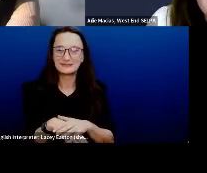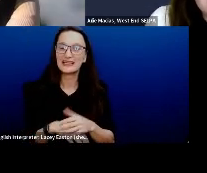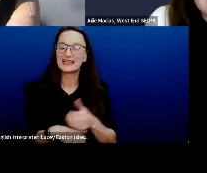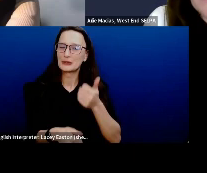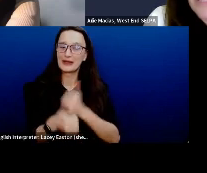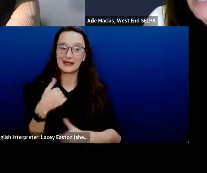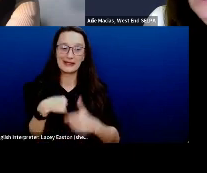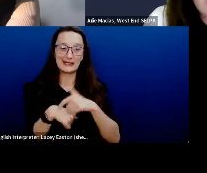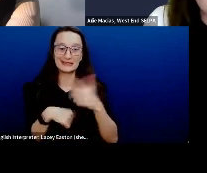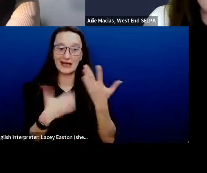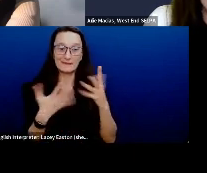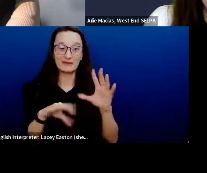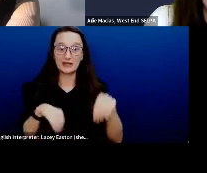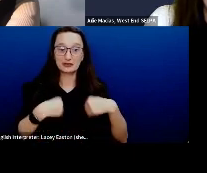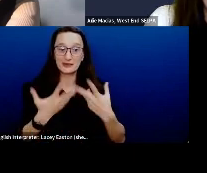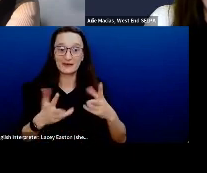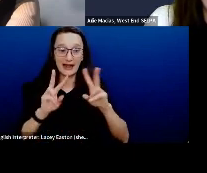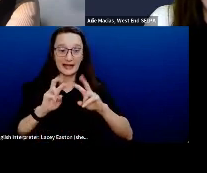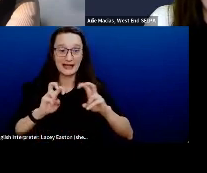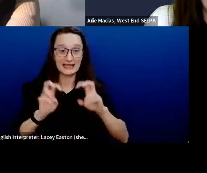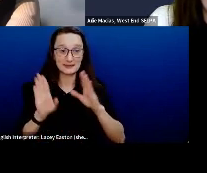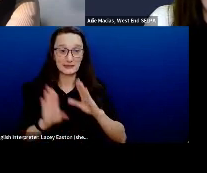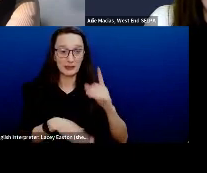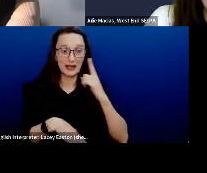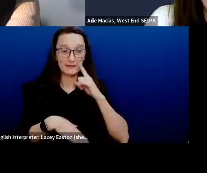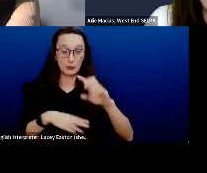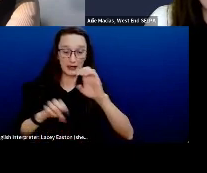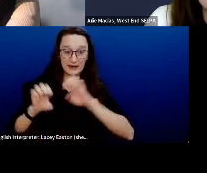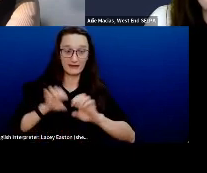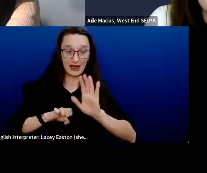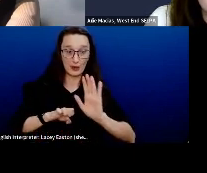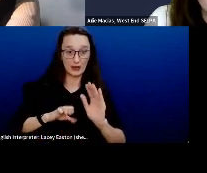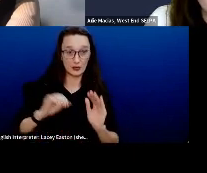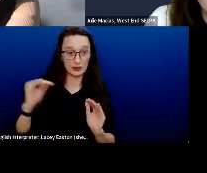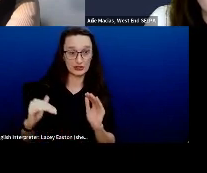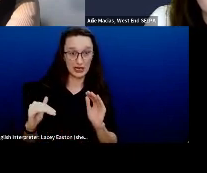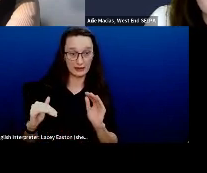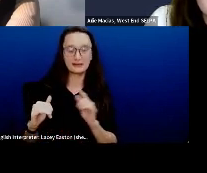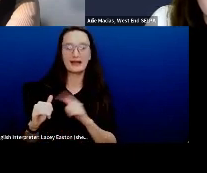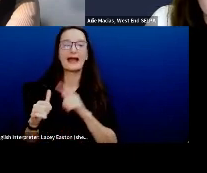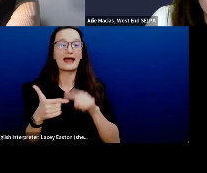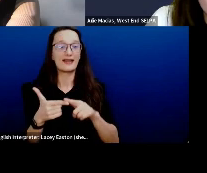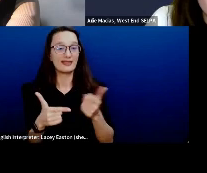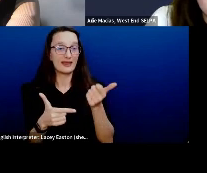den un plan de evaluación para evaluar a su hijo y luego al recibir la primera